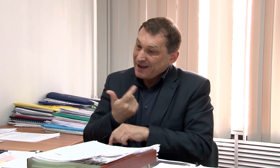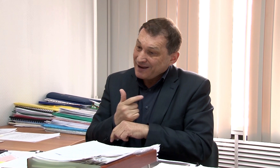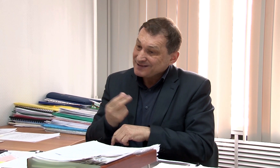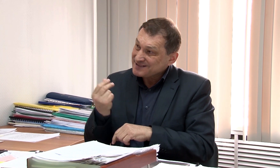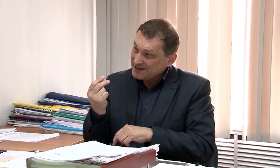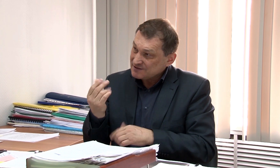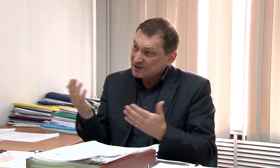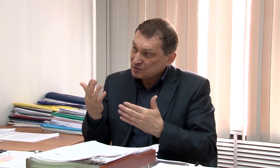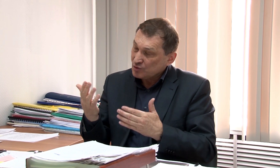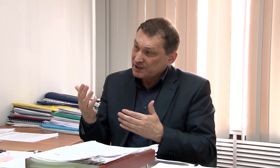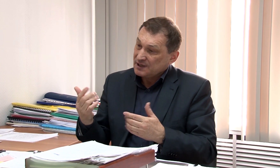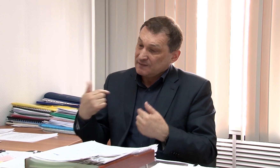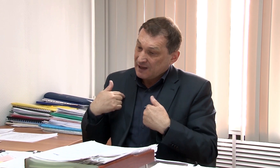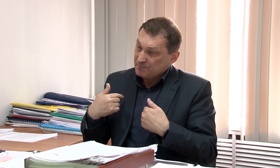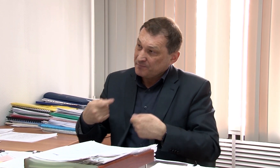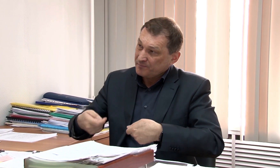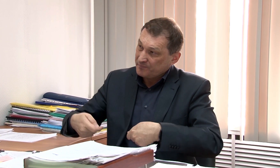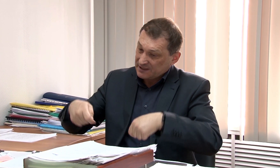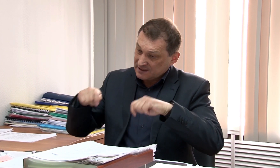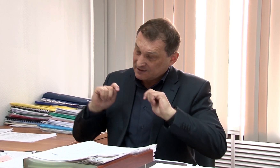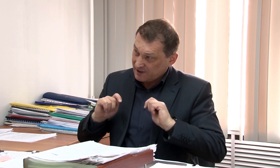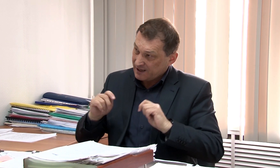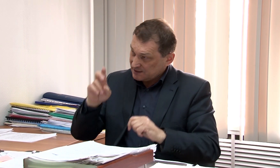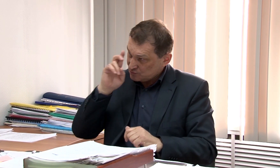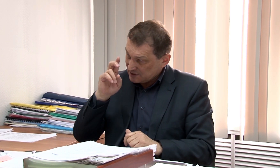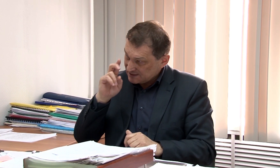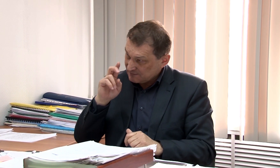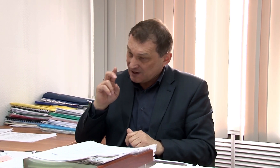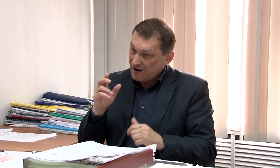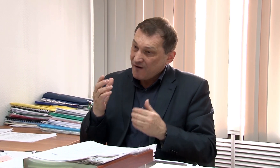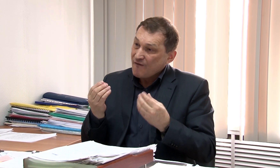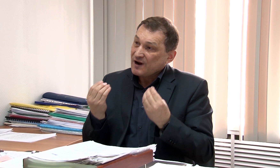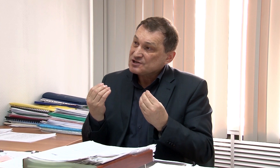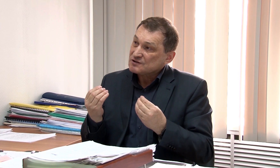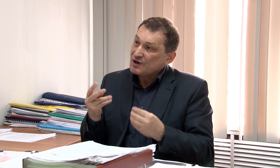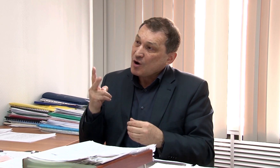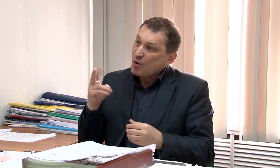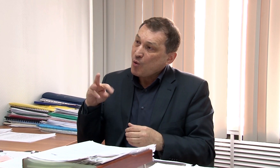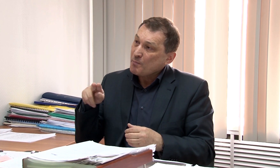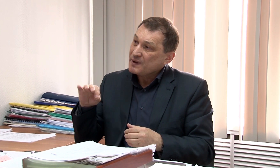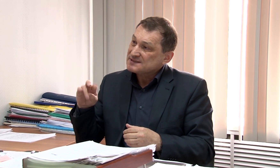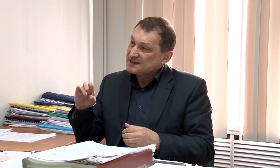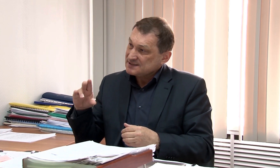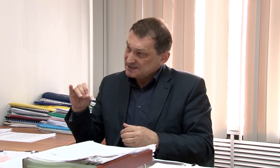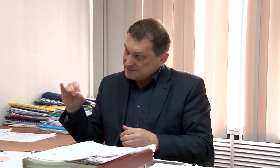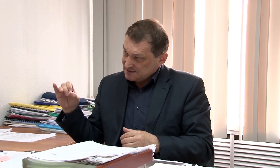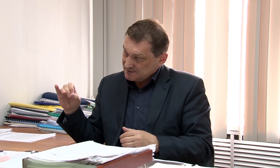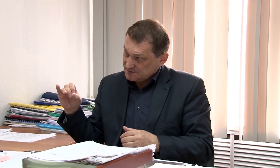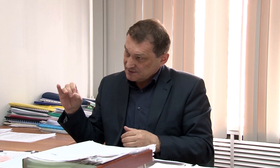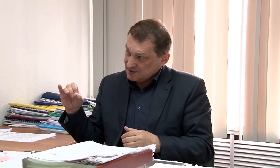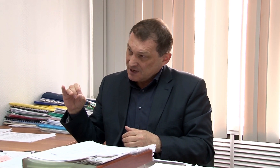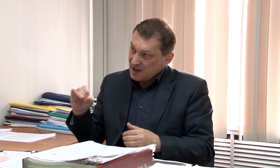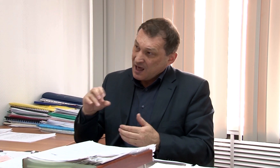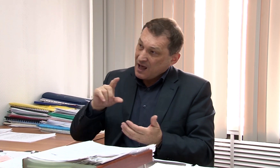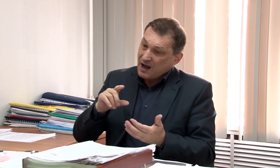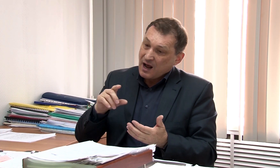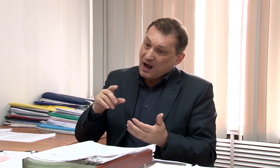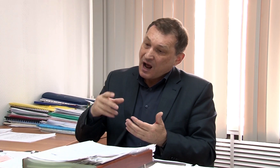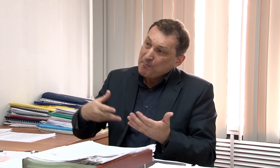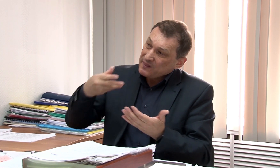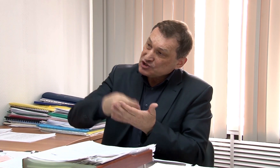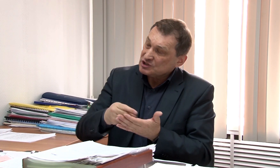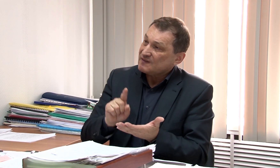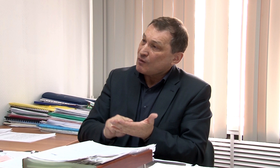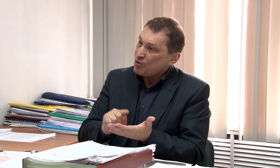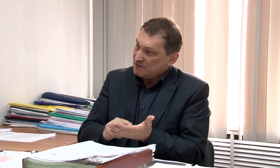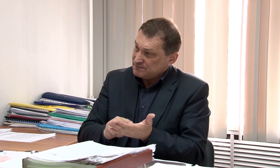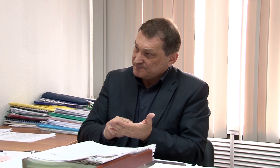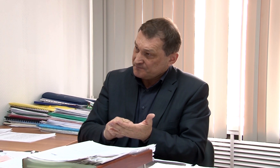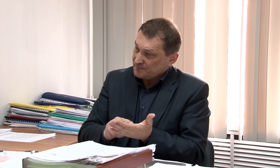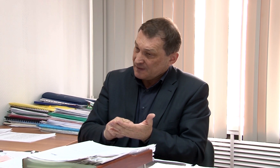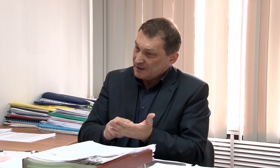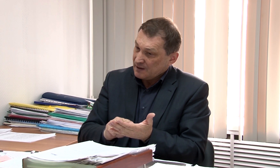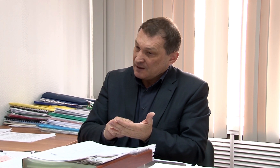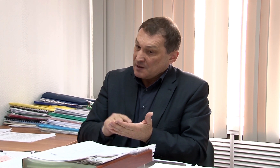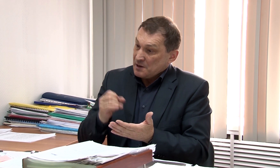Это средства, которые нам предоставляет государство в качестве компенсации оплаченных налогов.